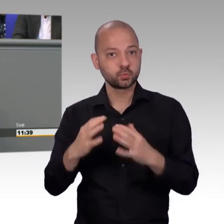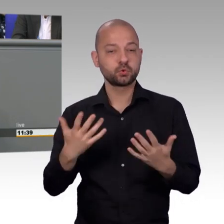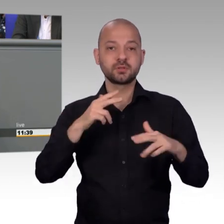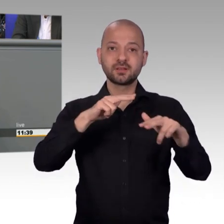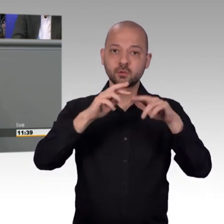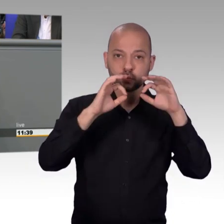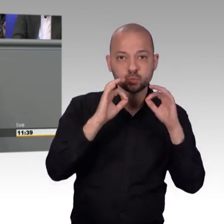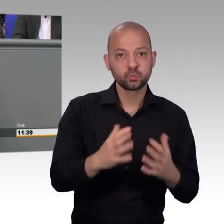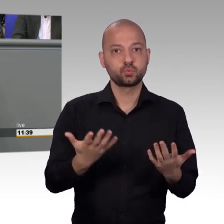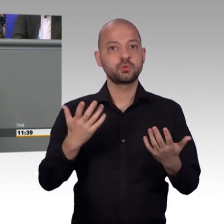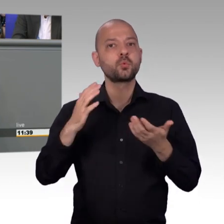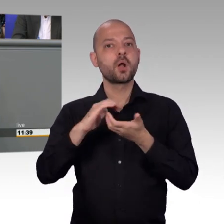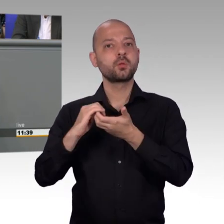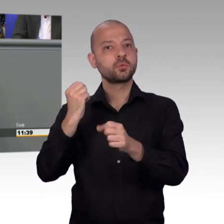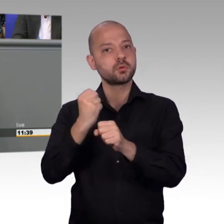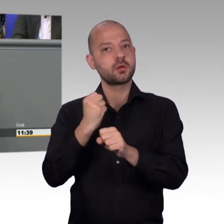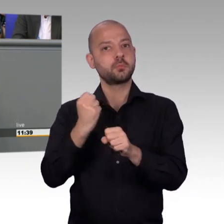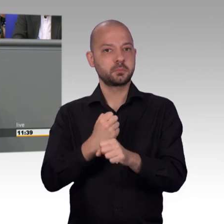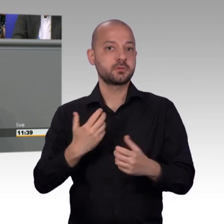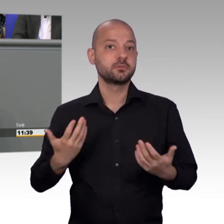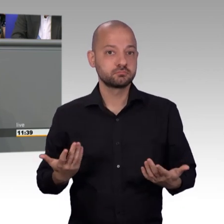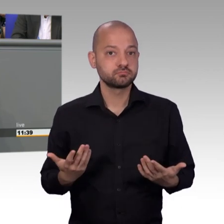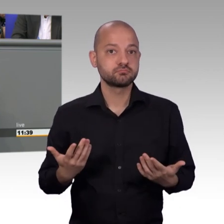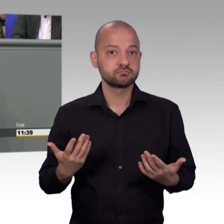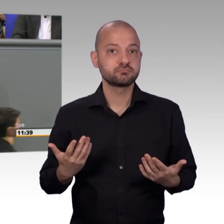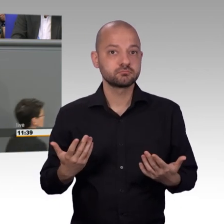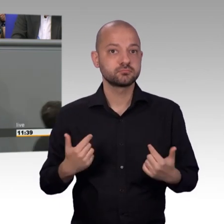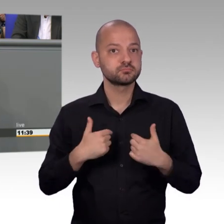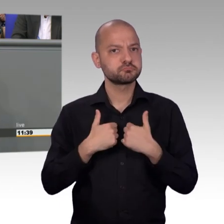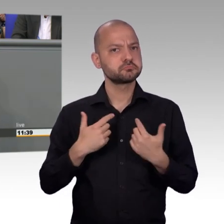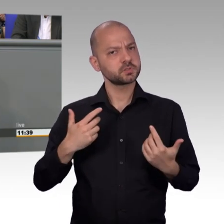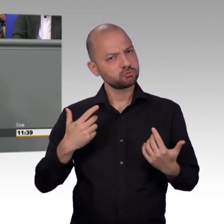Ich ziehe jetzt überhaupt keine Rückschlüsse auf die Geschlechterverteilung hier im Parlament.